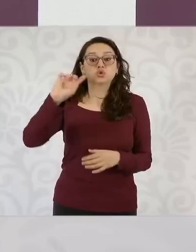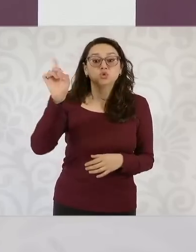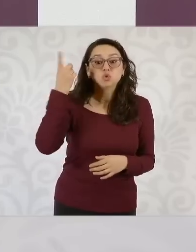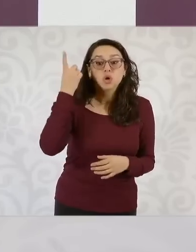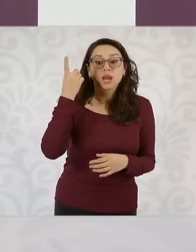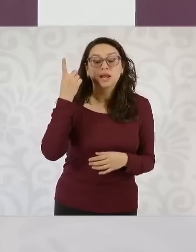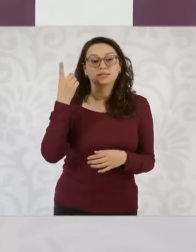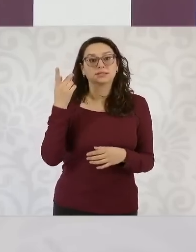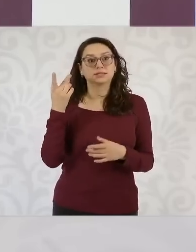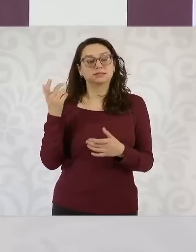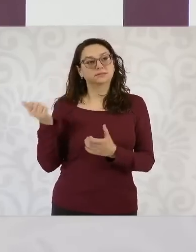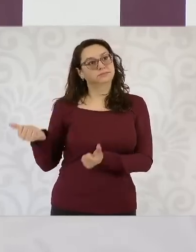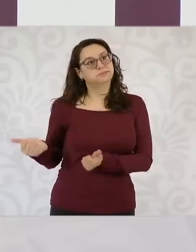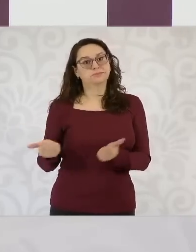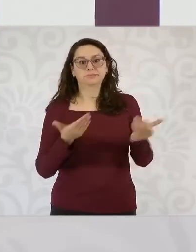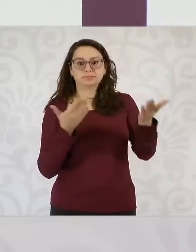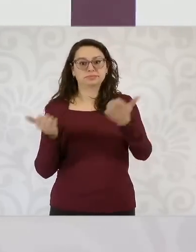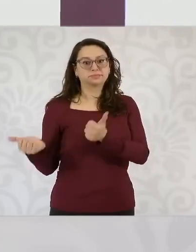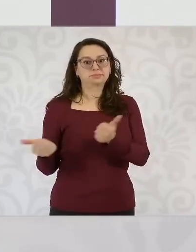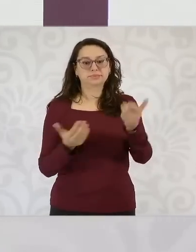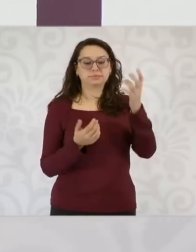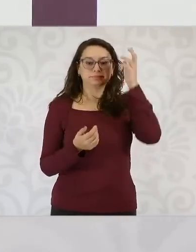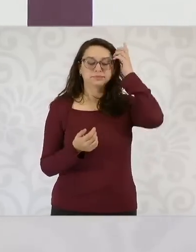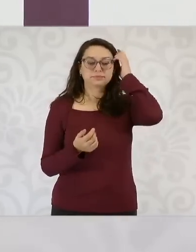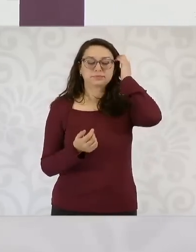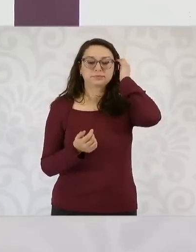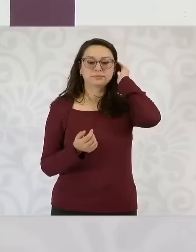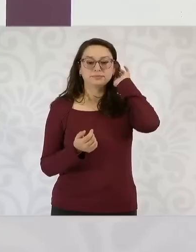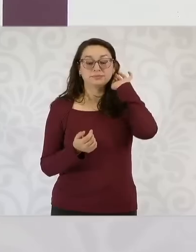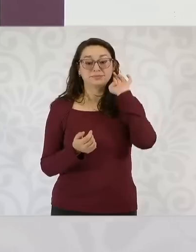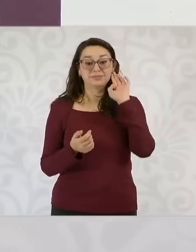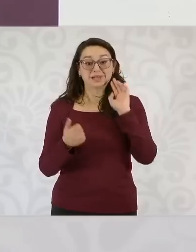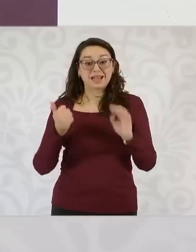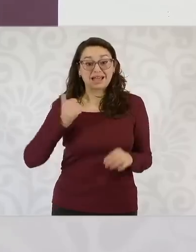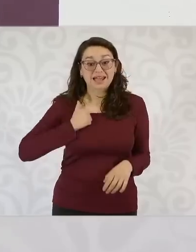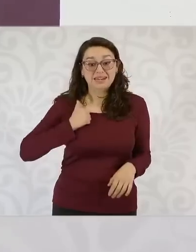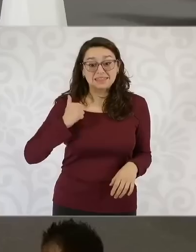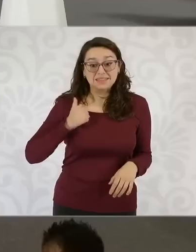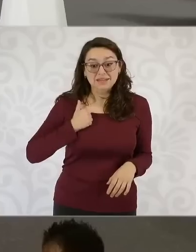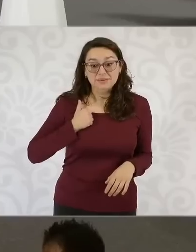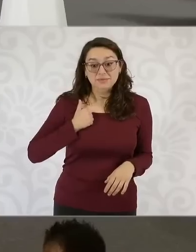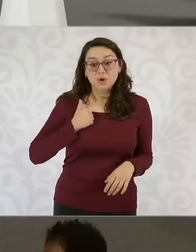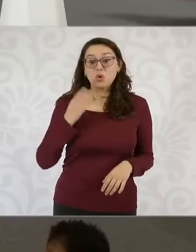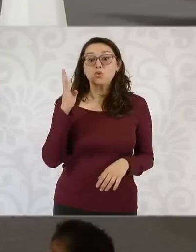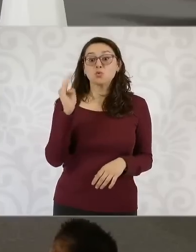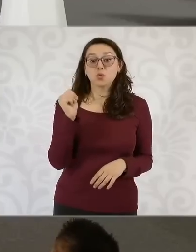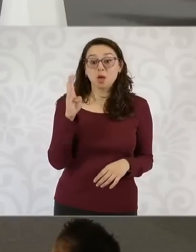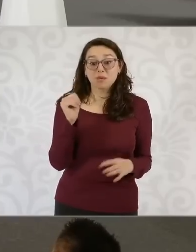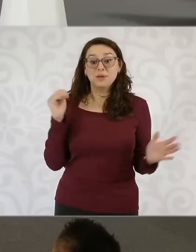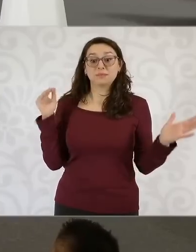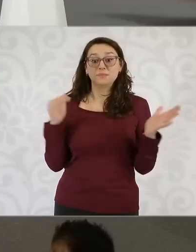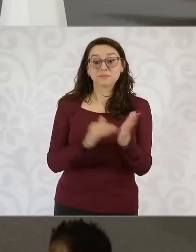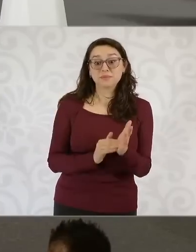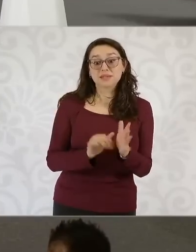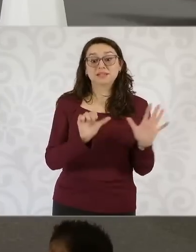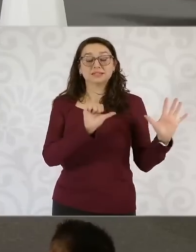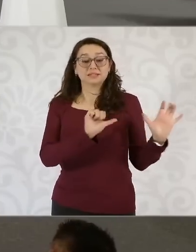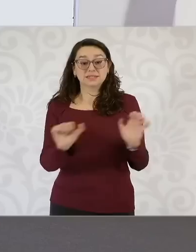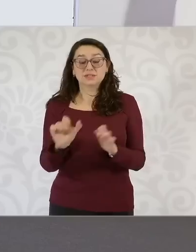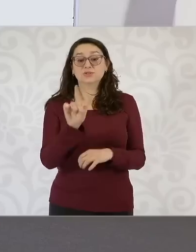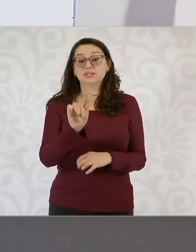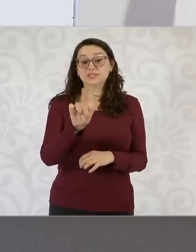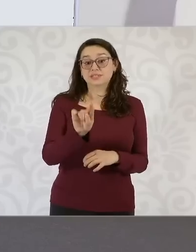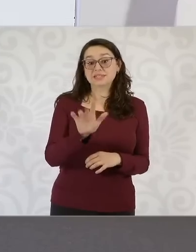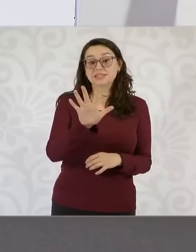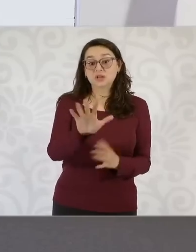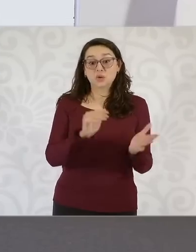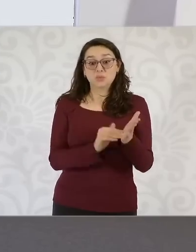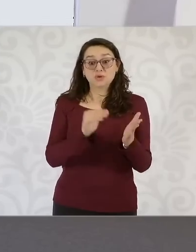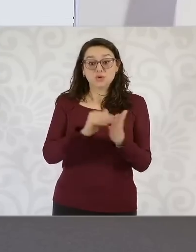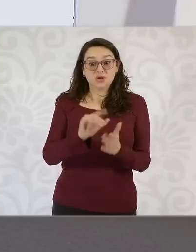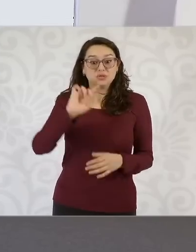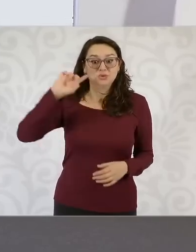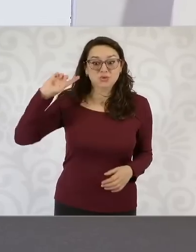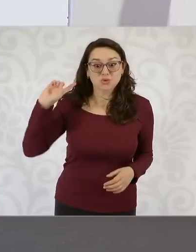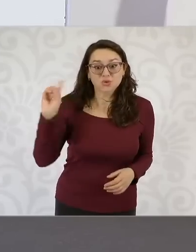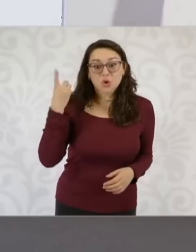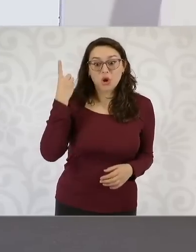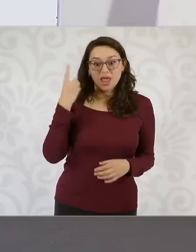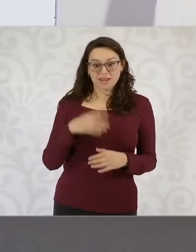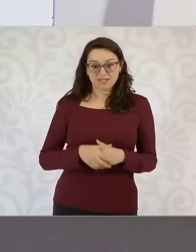importa vean Canadá 9675 millones de dólares es muy diferente su circunstancia en el caso